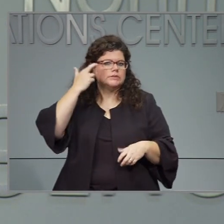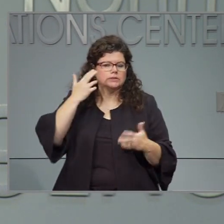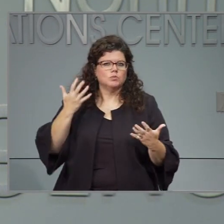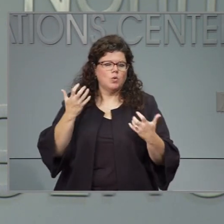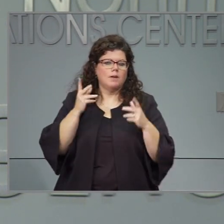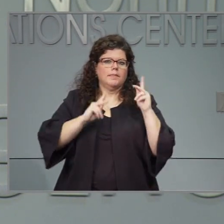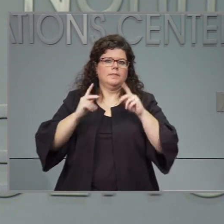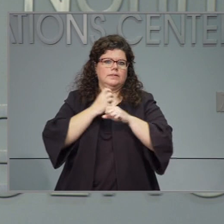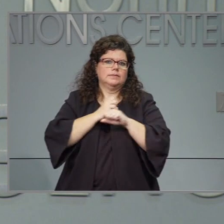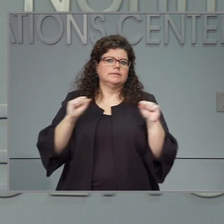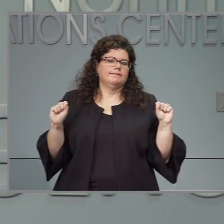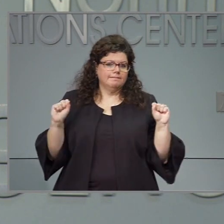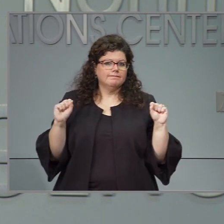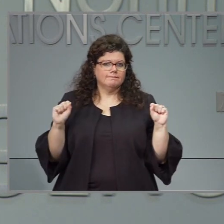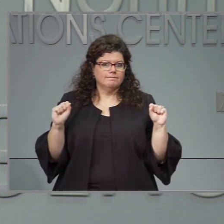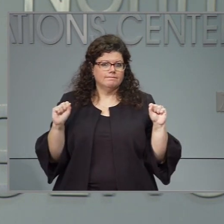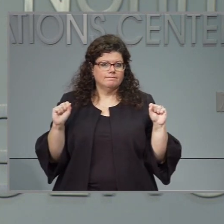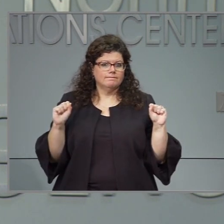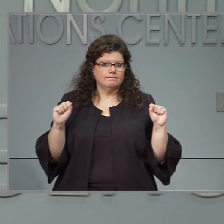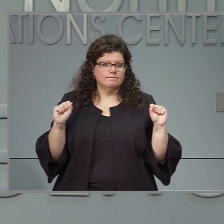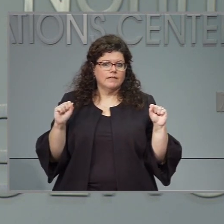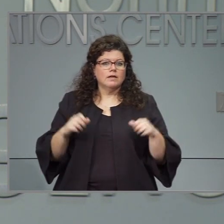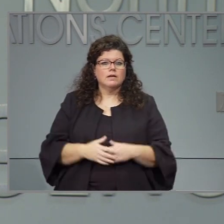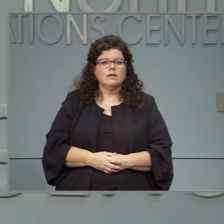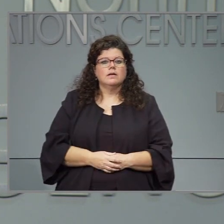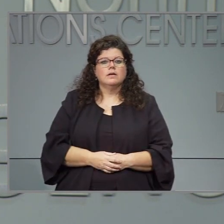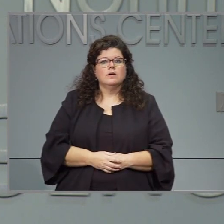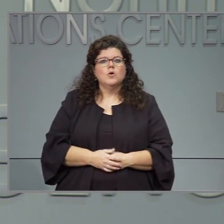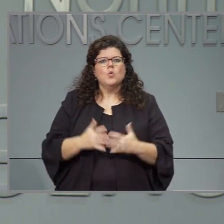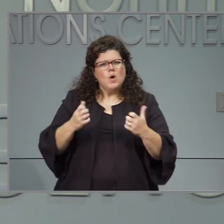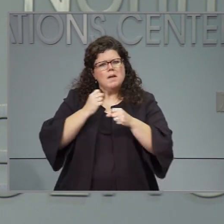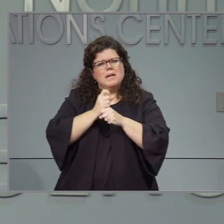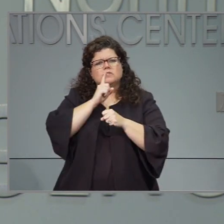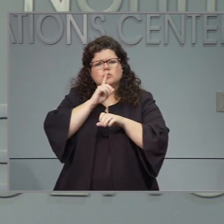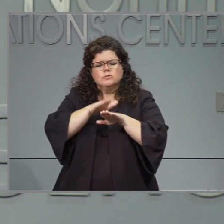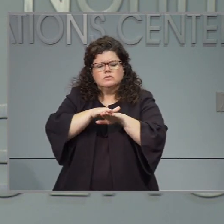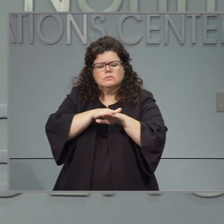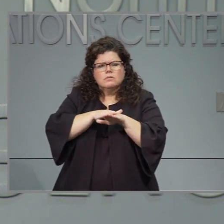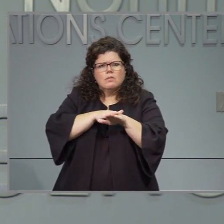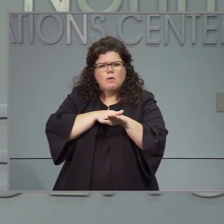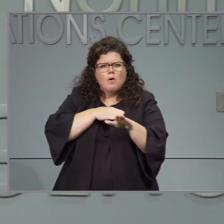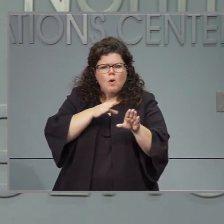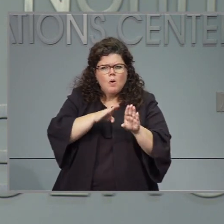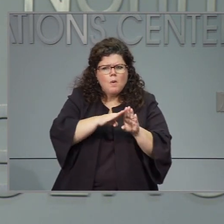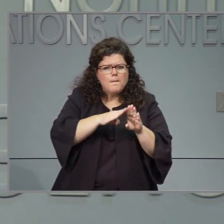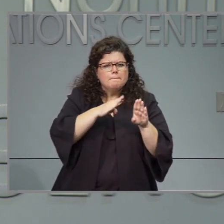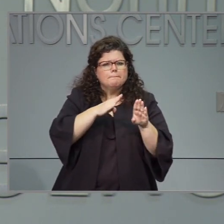lugar muy cercano. Estamos tratando de asegurar de utilizar este enfoque era le